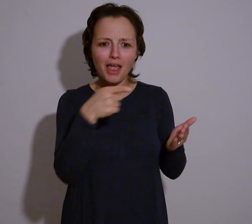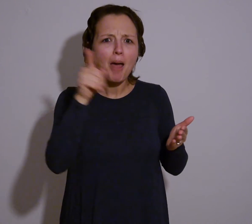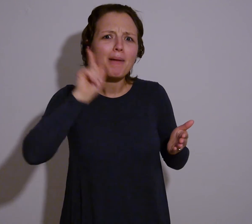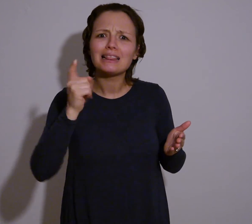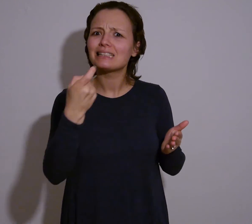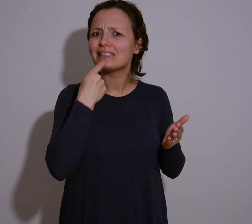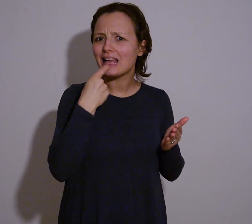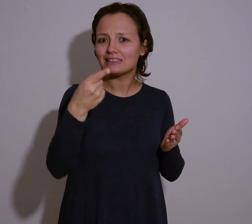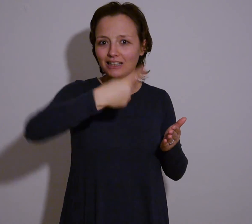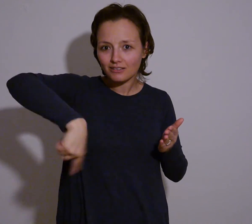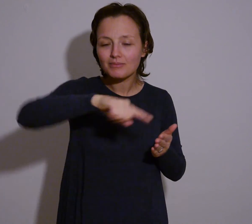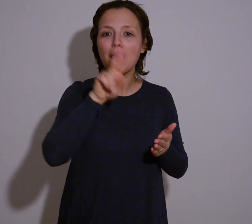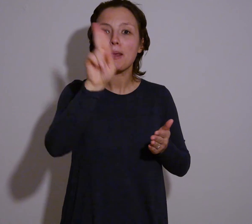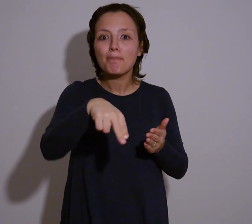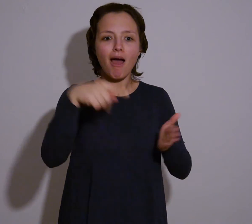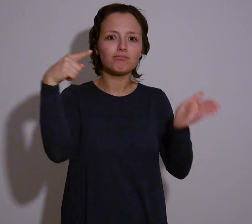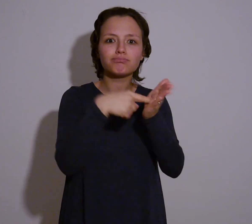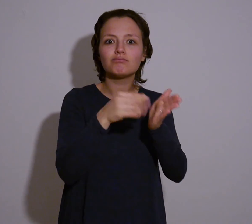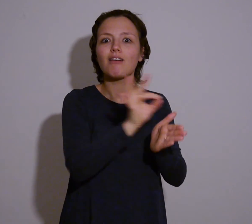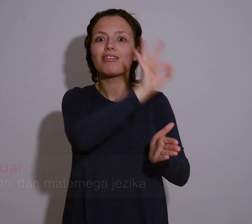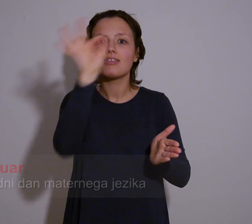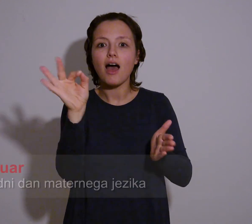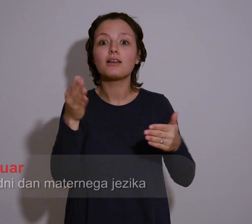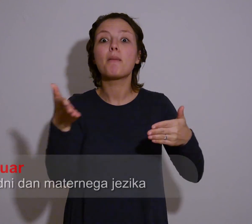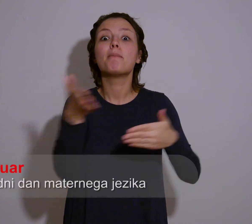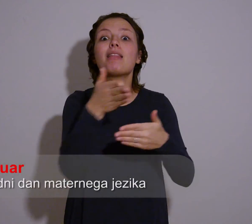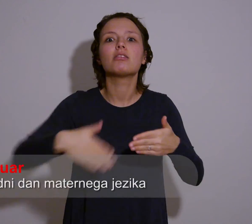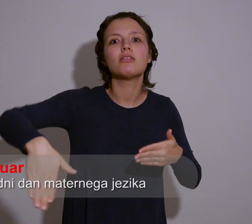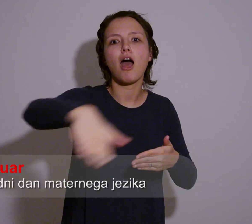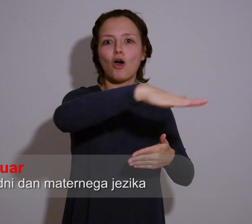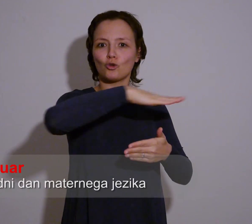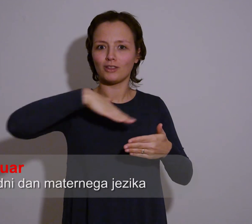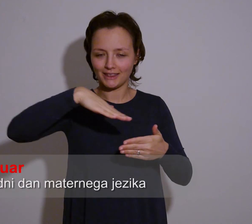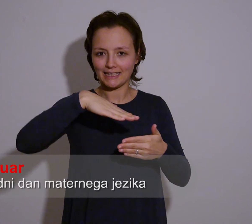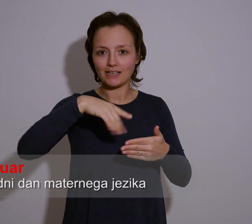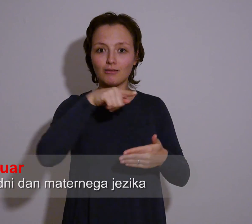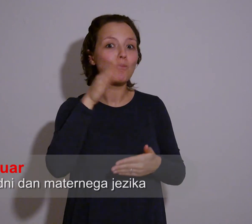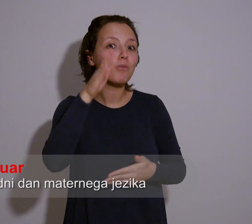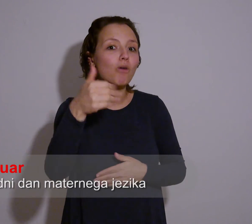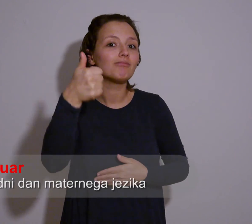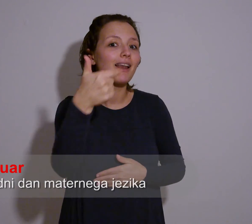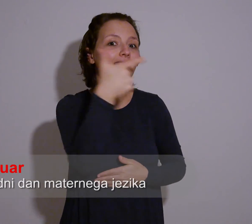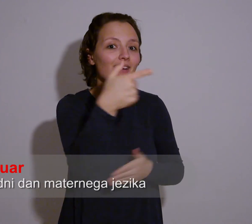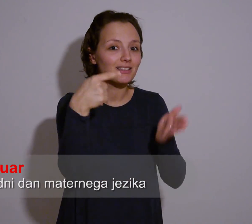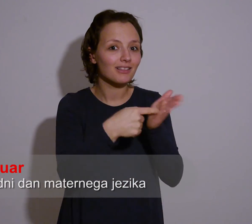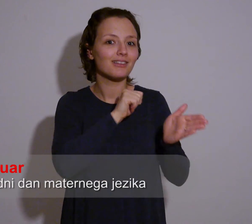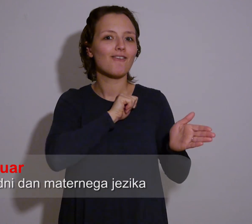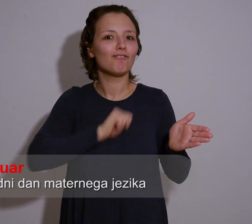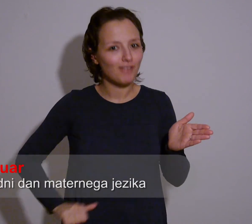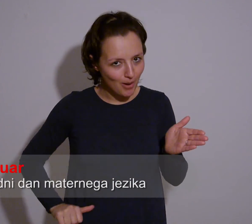Imamo tudi mednarodni dan maternega jezika, ki ga obeležujemo 21. februarja.